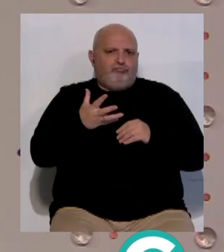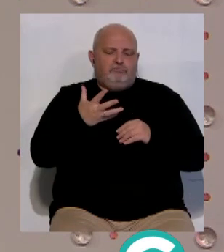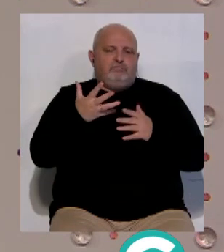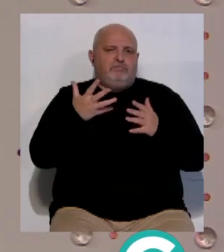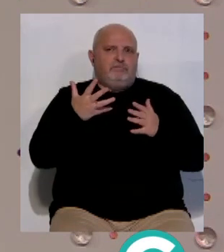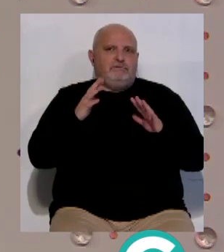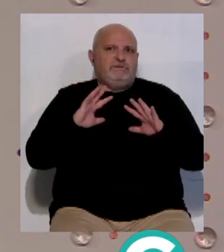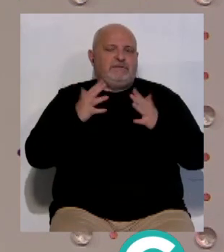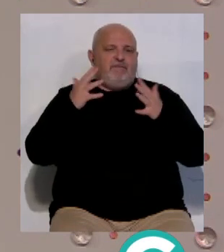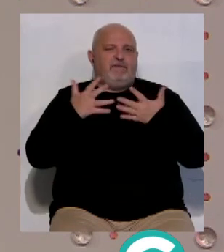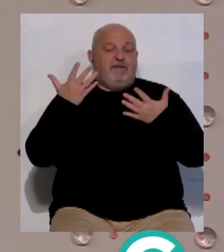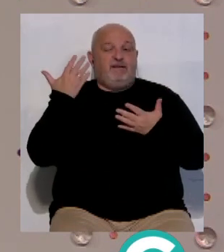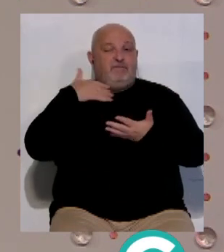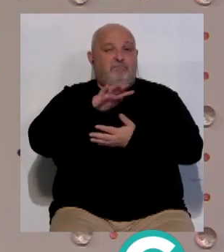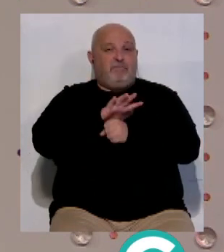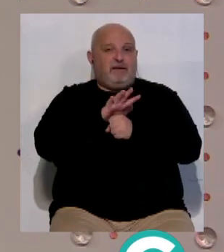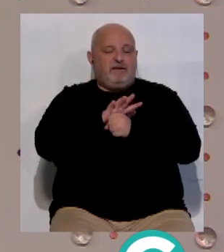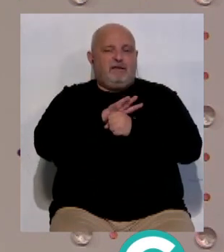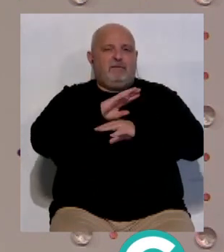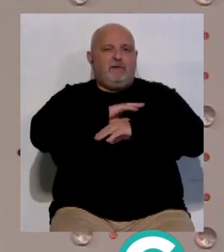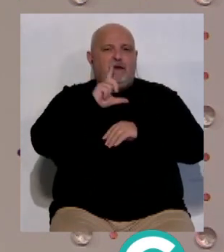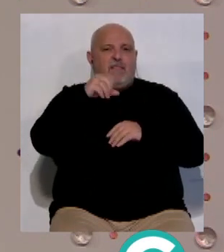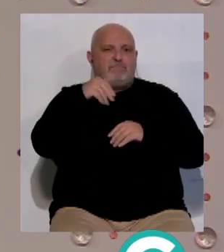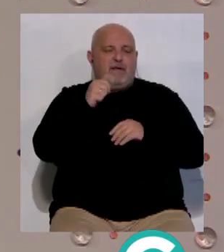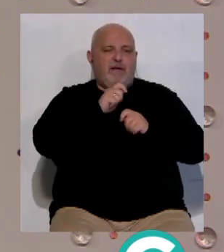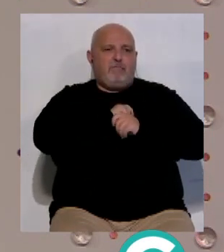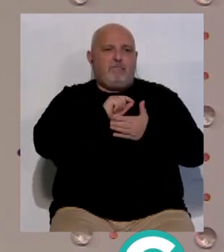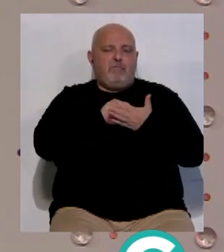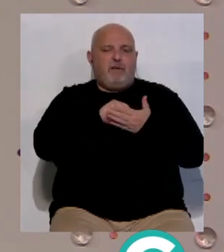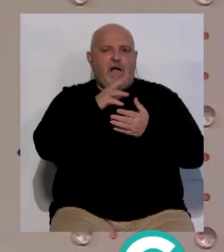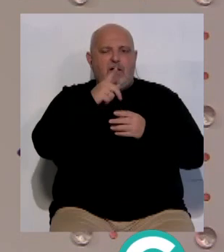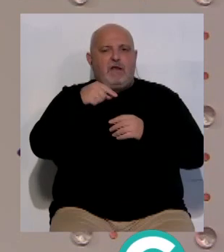yo te dije el martes pasado de que Conan Nos daba puntos tengo que rectificar y David hil también